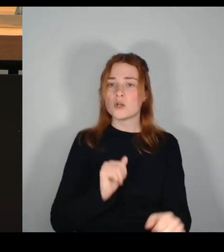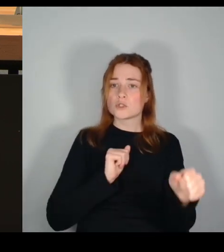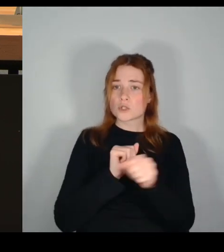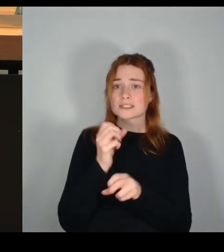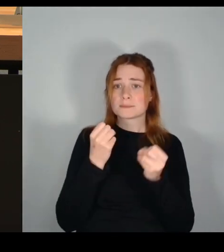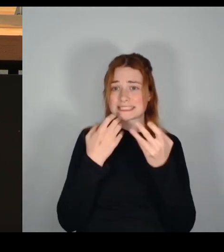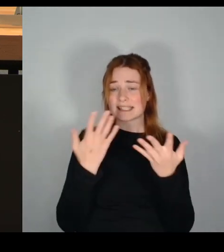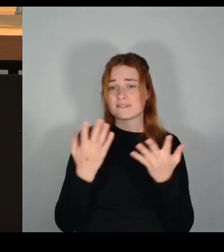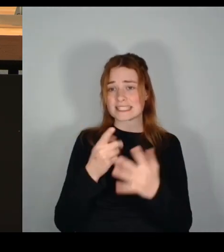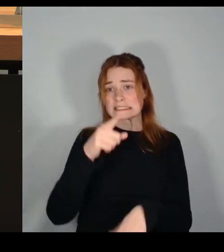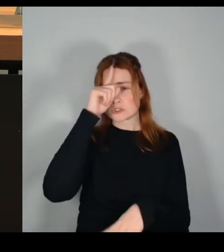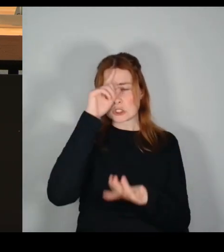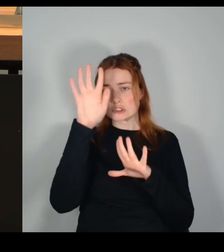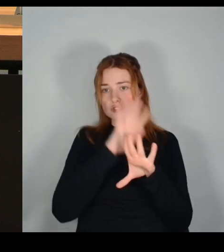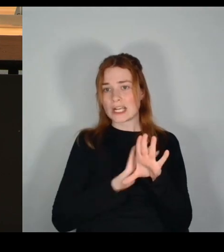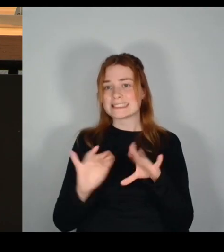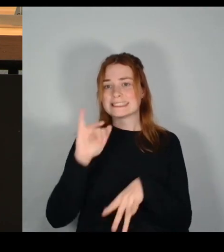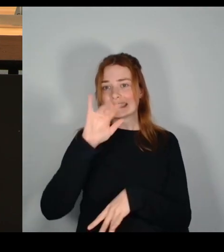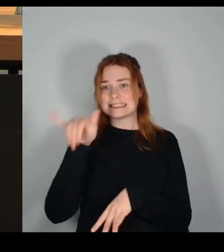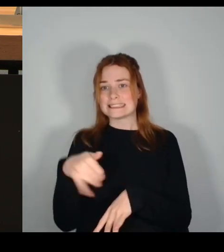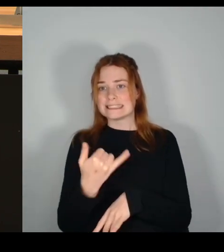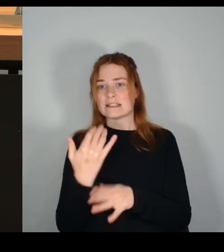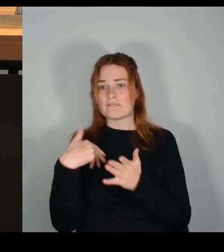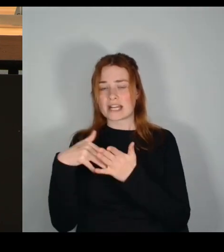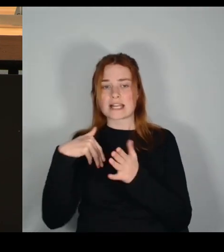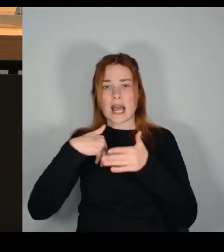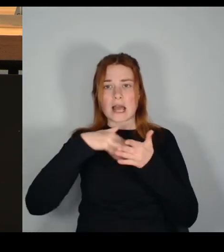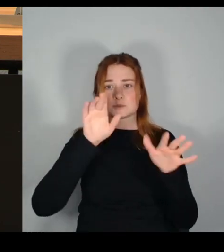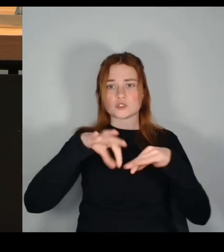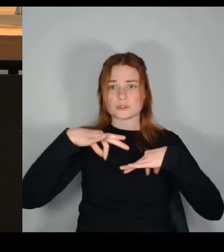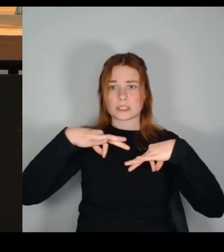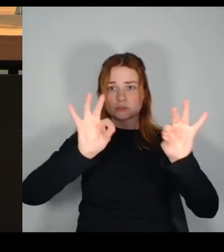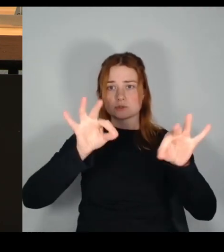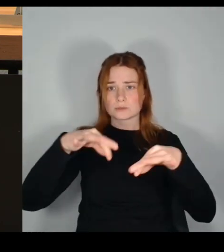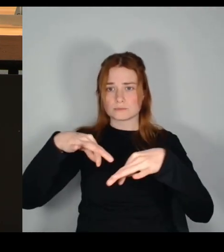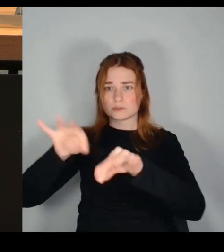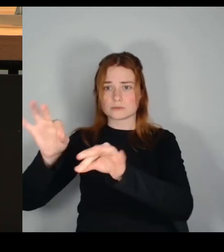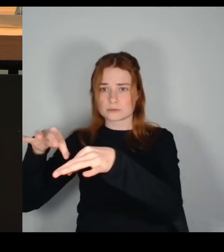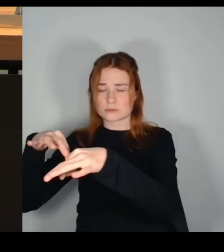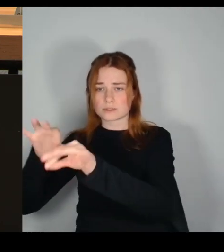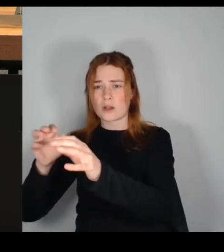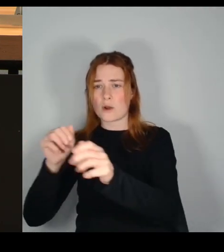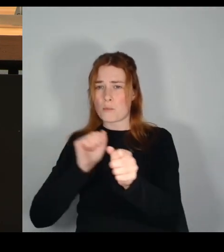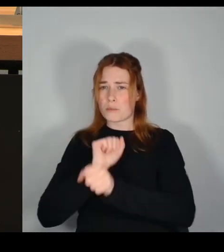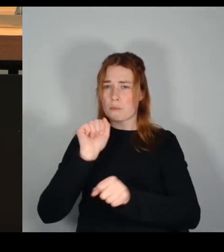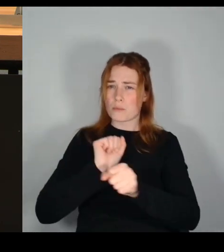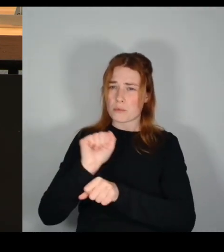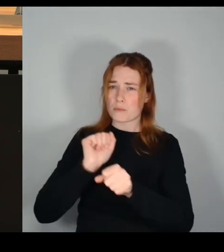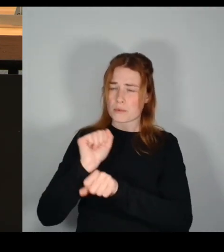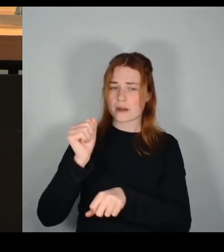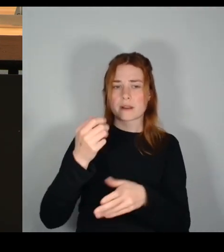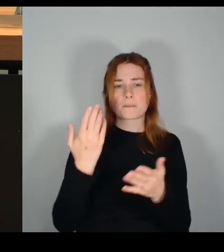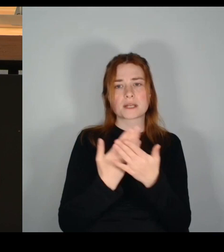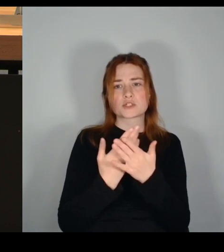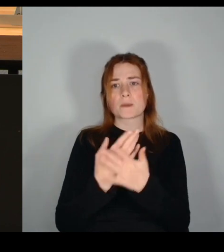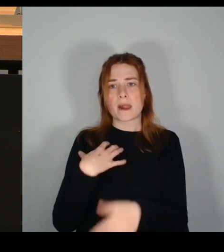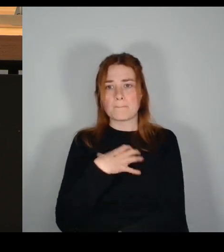Und das teilweise mit rabiaten Mitteln, wie zum Beispiel in Bayern. Leider wieder werden Familien auseinander gerissen,